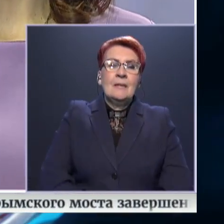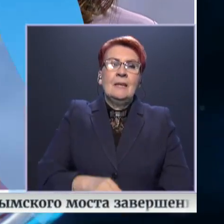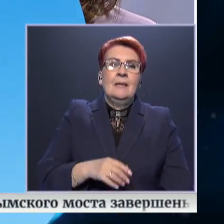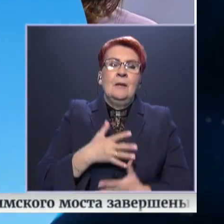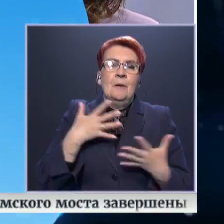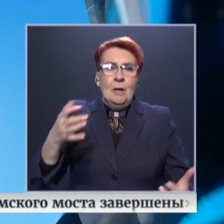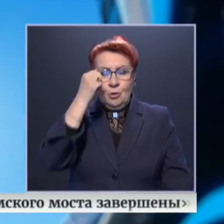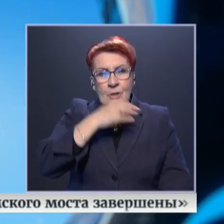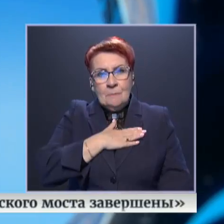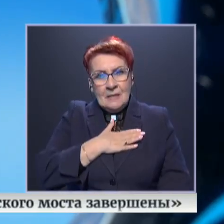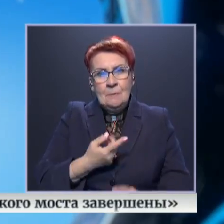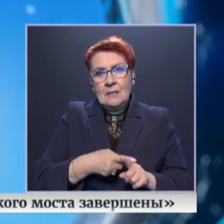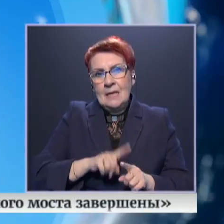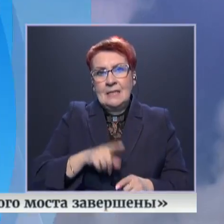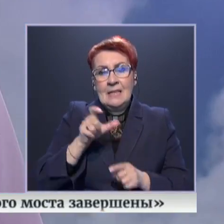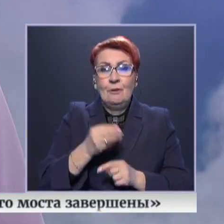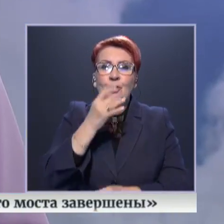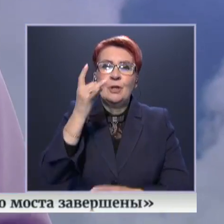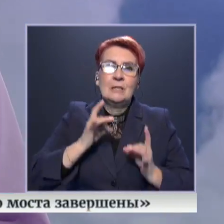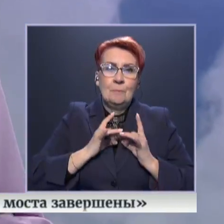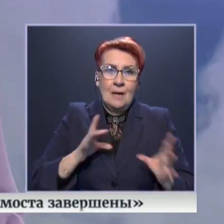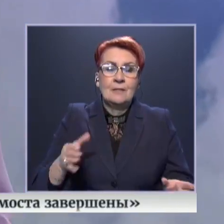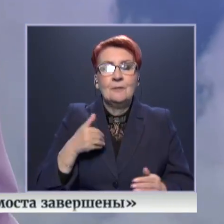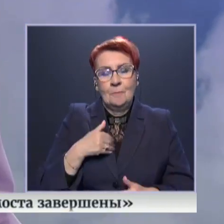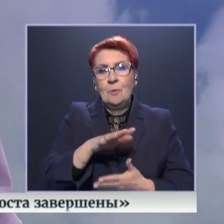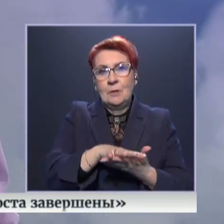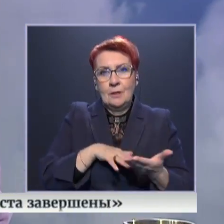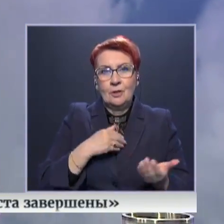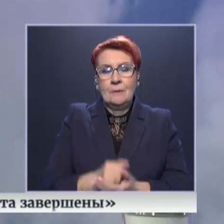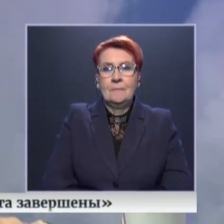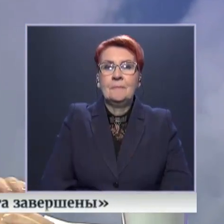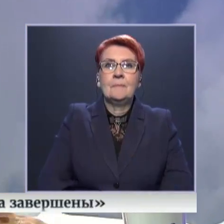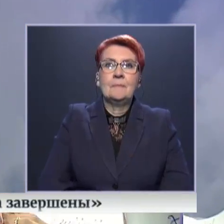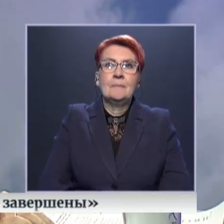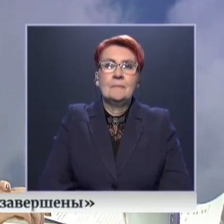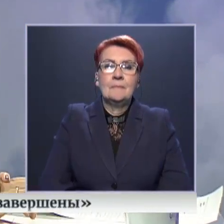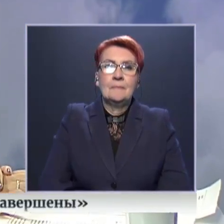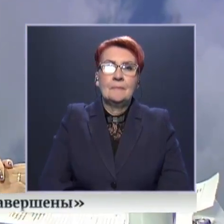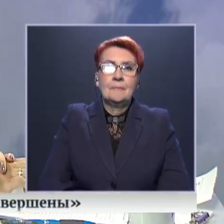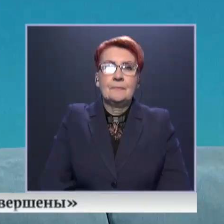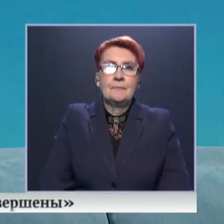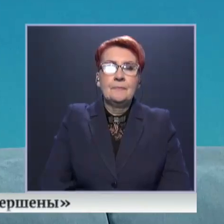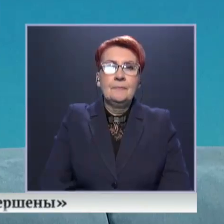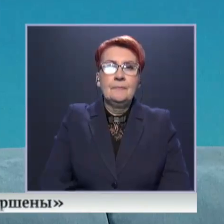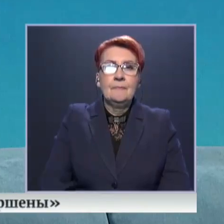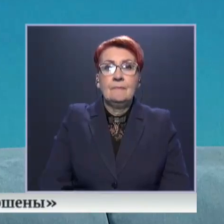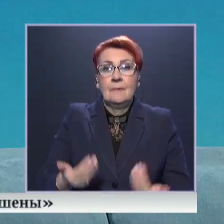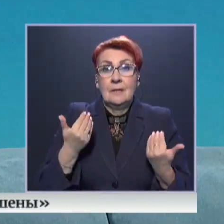за эти слова еще раз праздником А Мы двигаемся дальше Саша тебе слово спасибо Инна сегодня во всех храмах